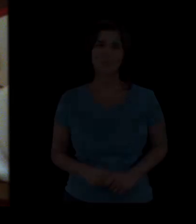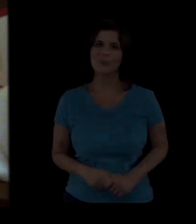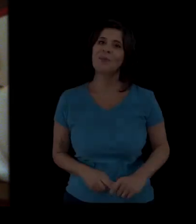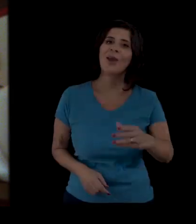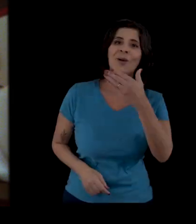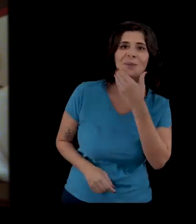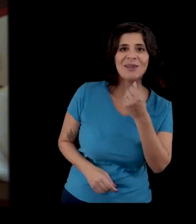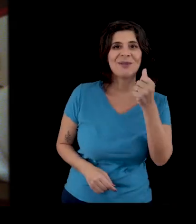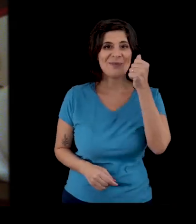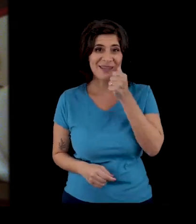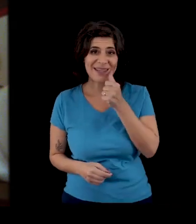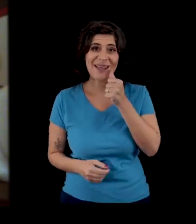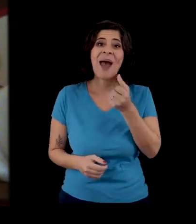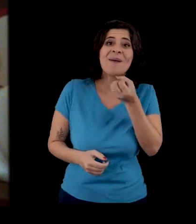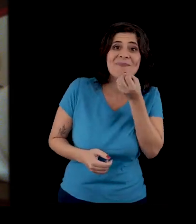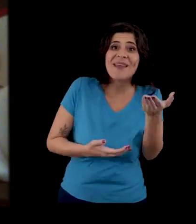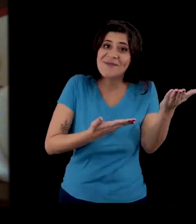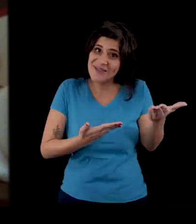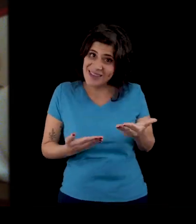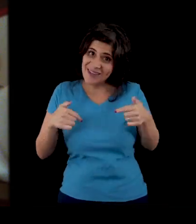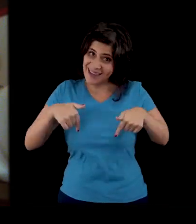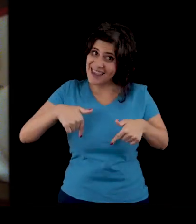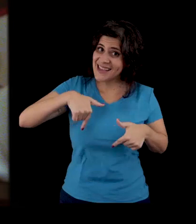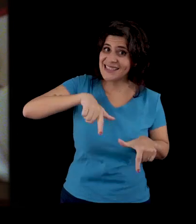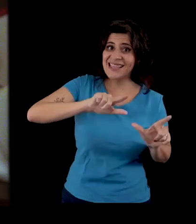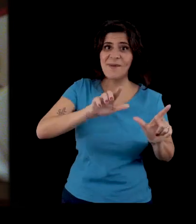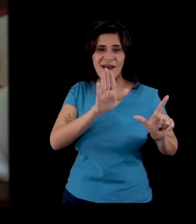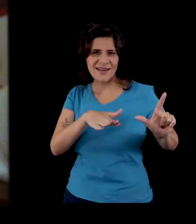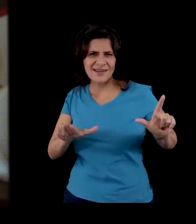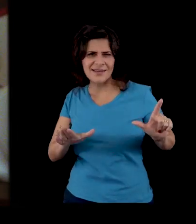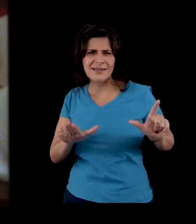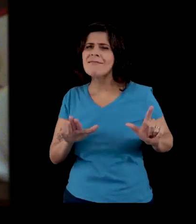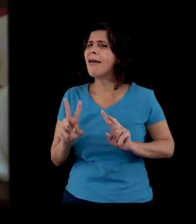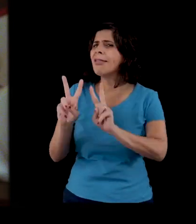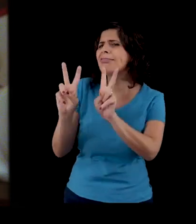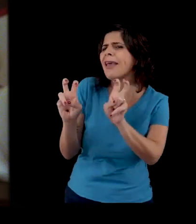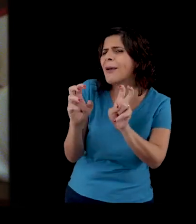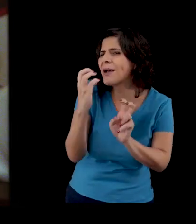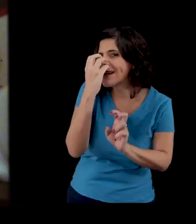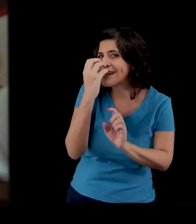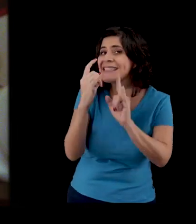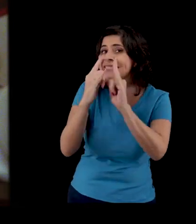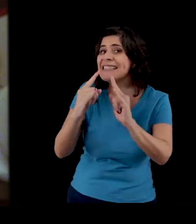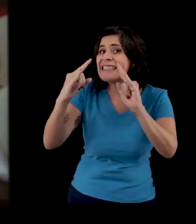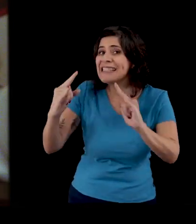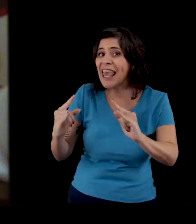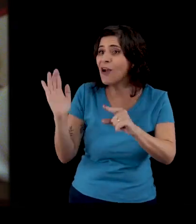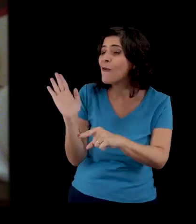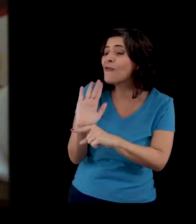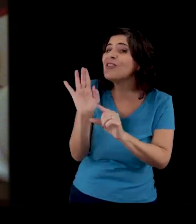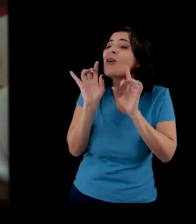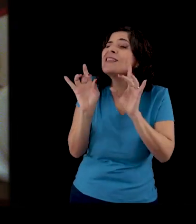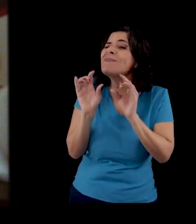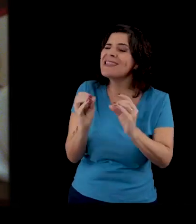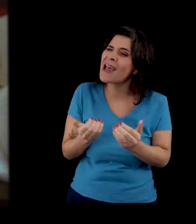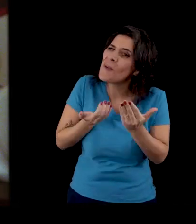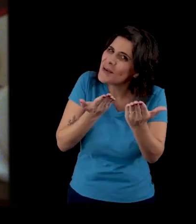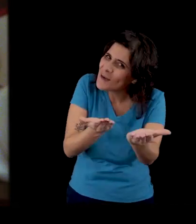Bem-vindas e bem-vindos ao IC para Crianças com uma programação de circo especial para você aí na sua casa.